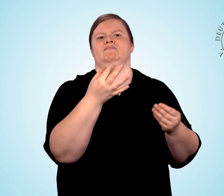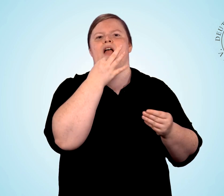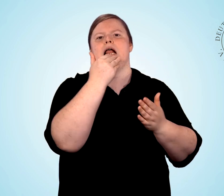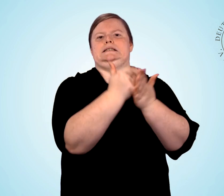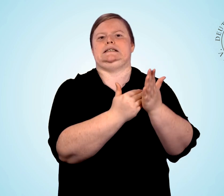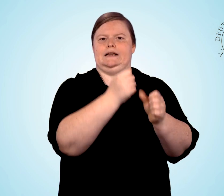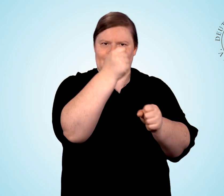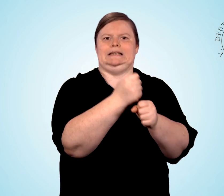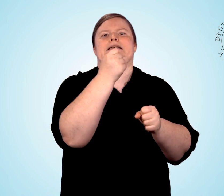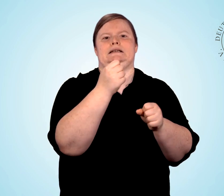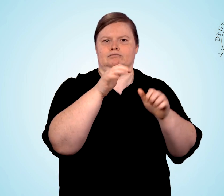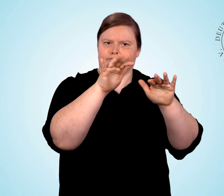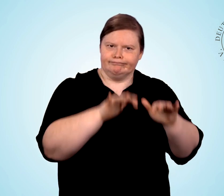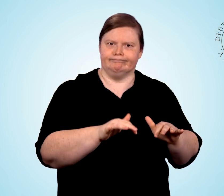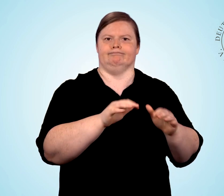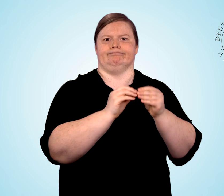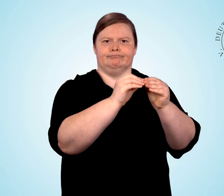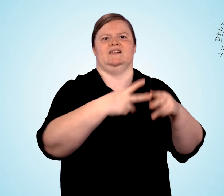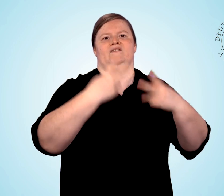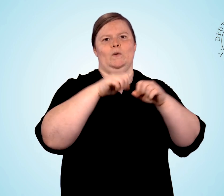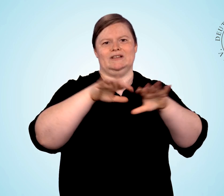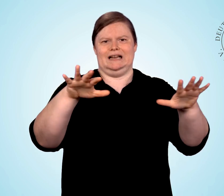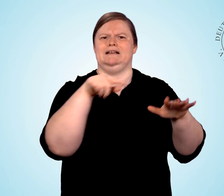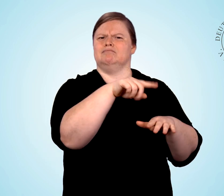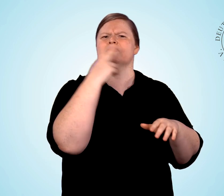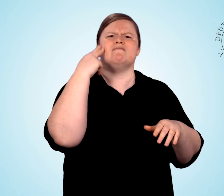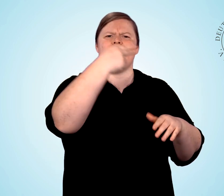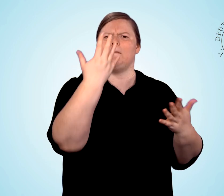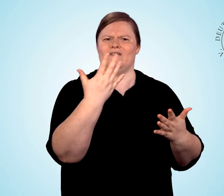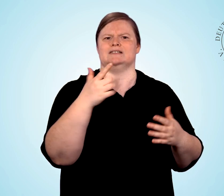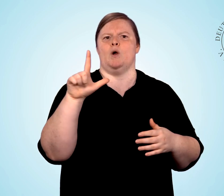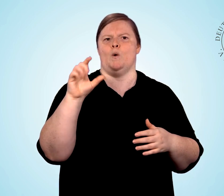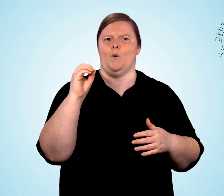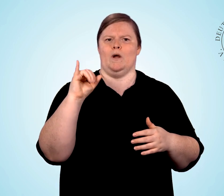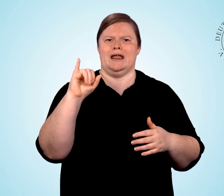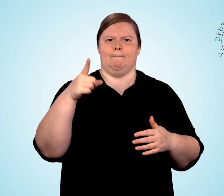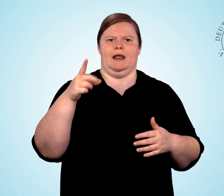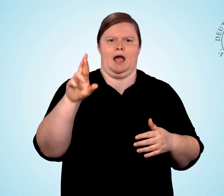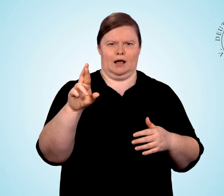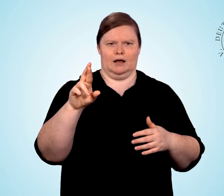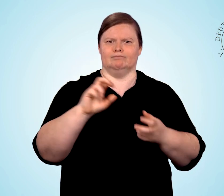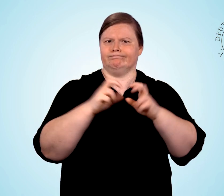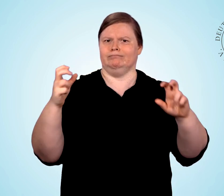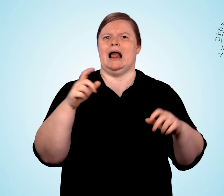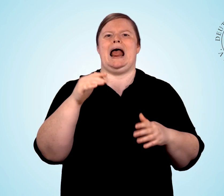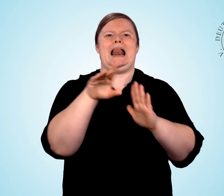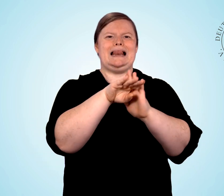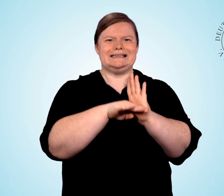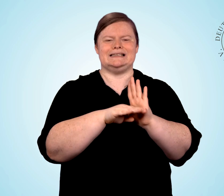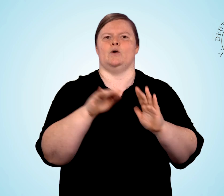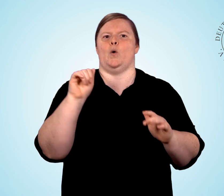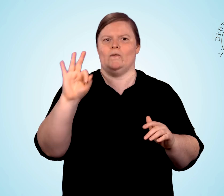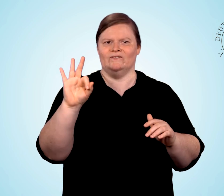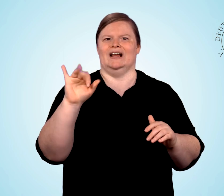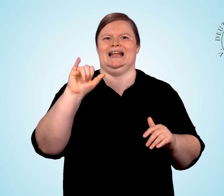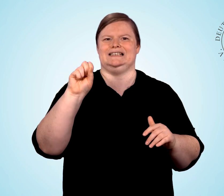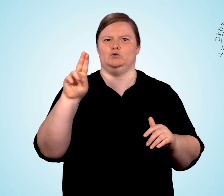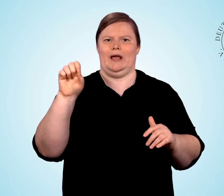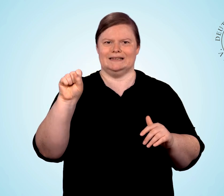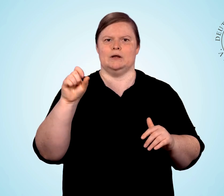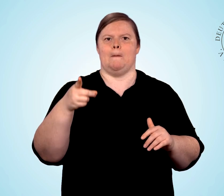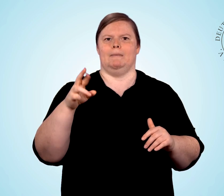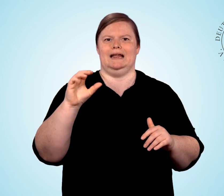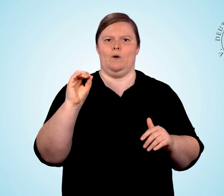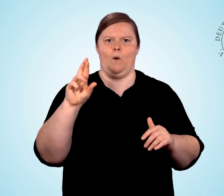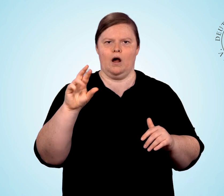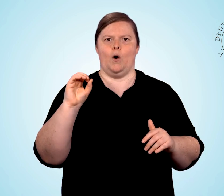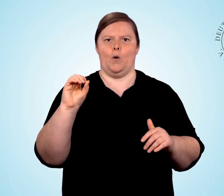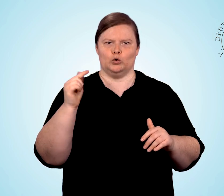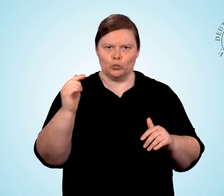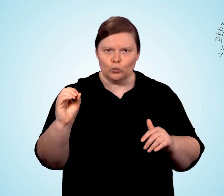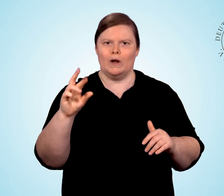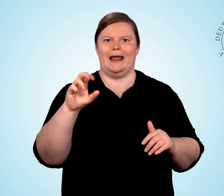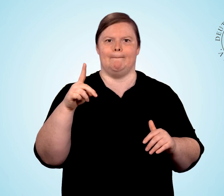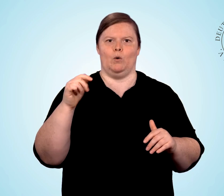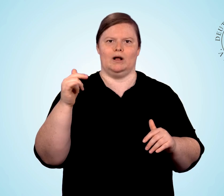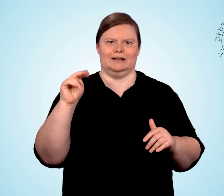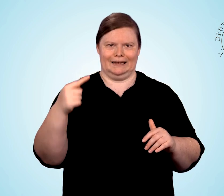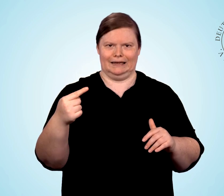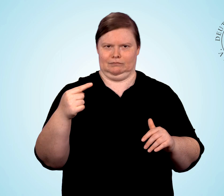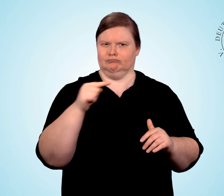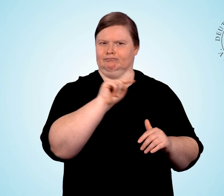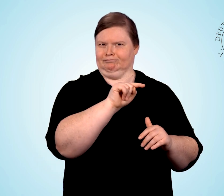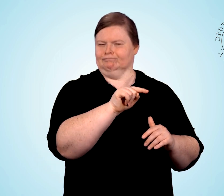die Fragenliste ("List of issues prior to reporting - LoIPR") erstellt